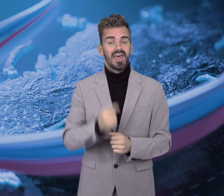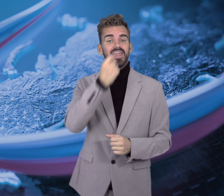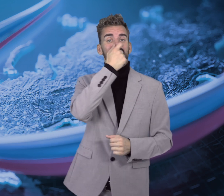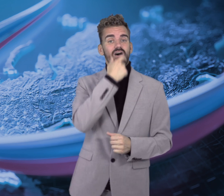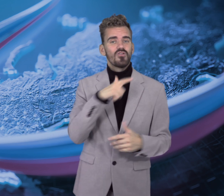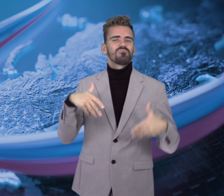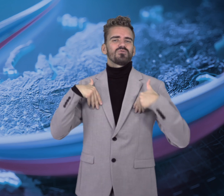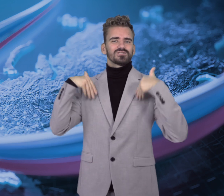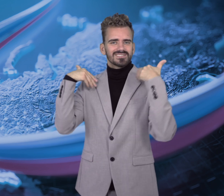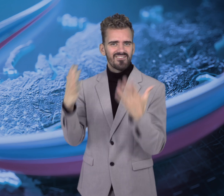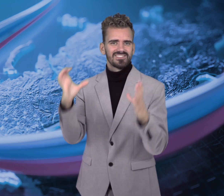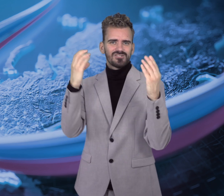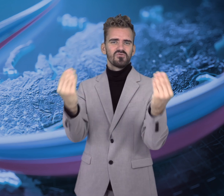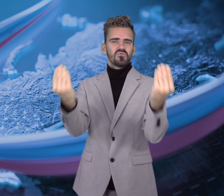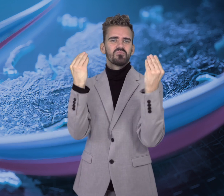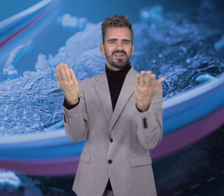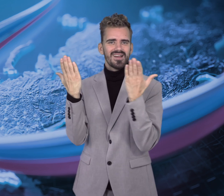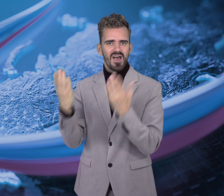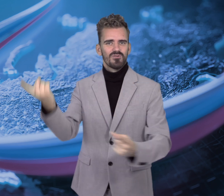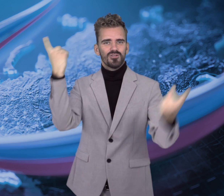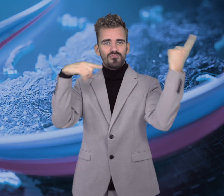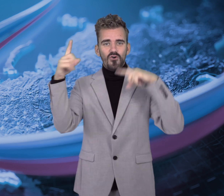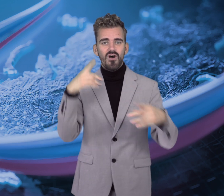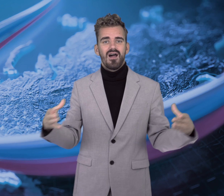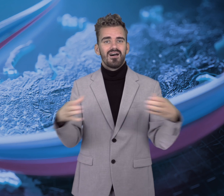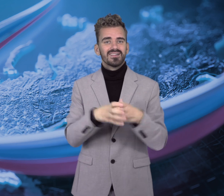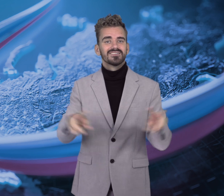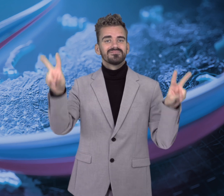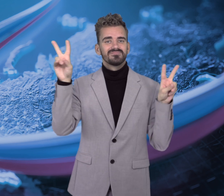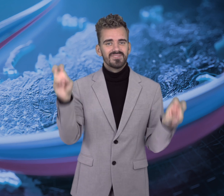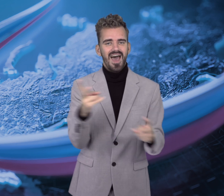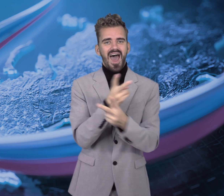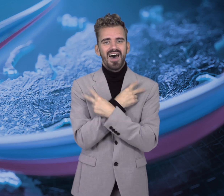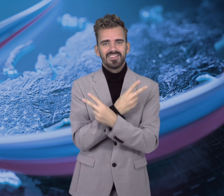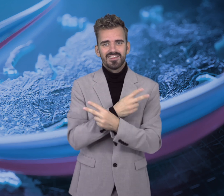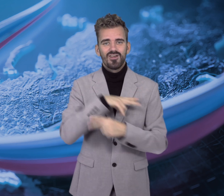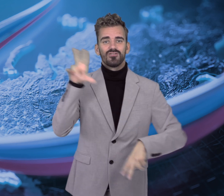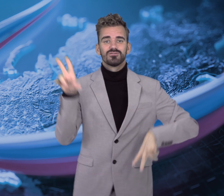Станислав Иванов поздравил с юбилеем творческий коллектив «Ангелы надежды»